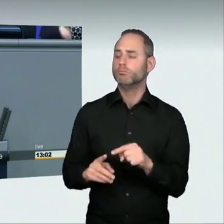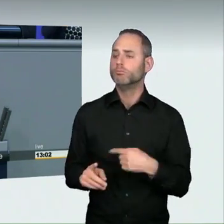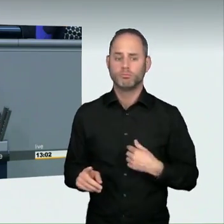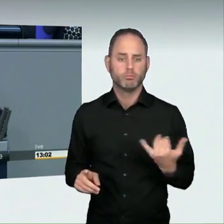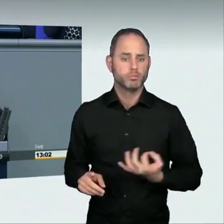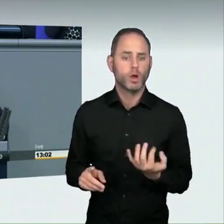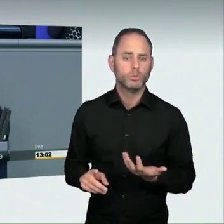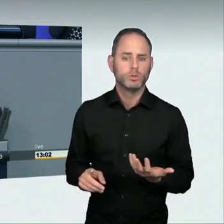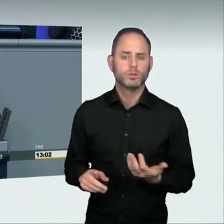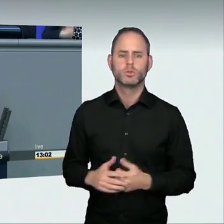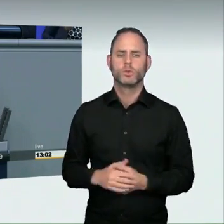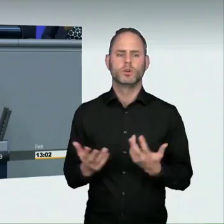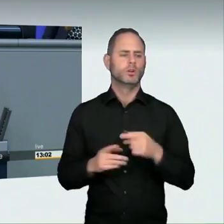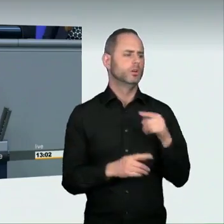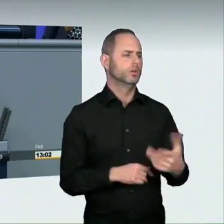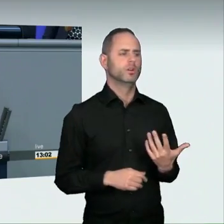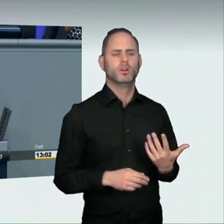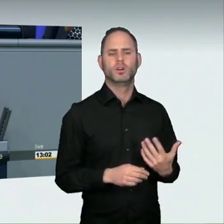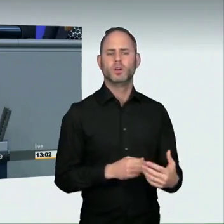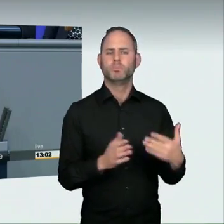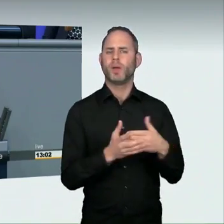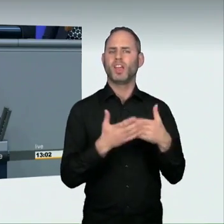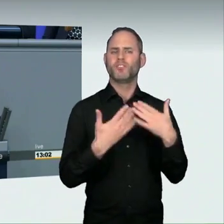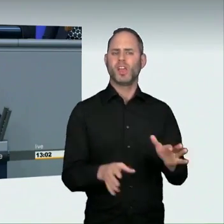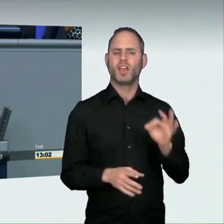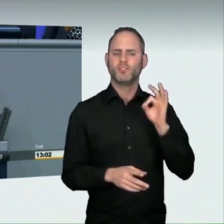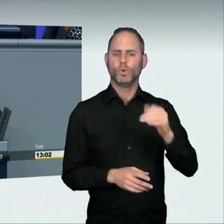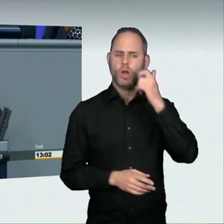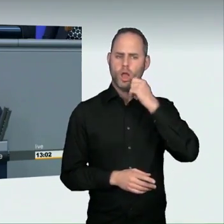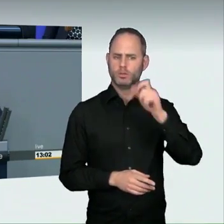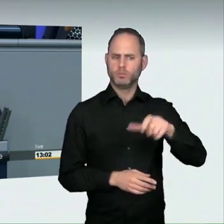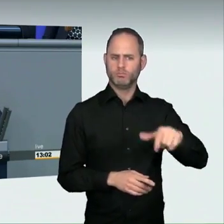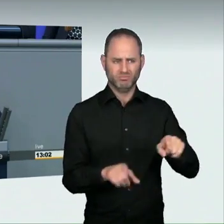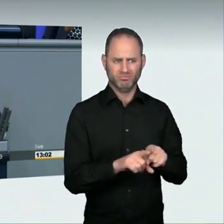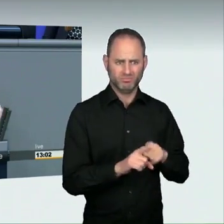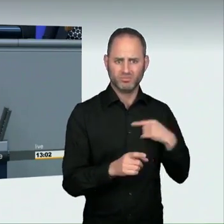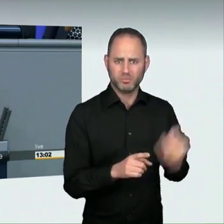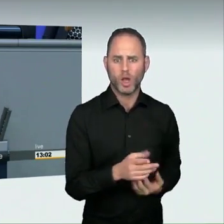der internationalen Investoren nicht mit einer Kappung der umlagefähigen Summen ein Stück weit zu einer Deckelung kommen, meine Damen und Herren?